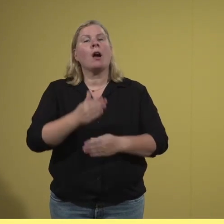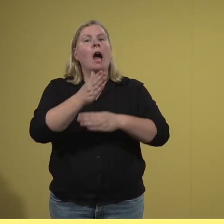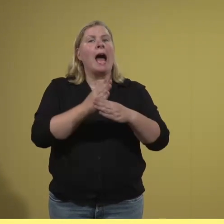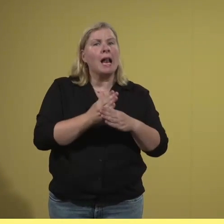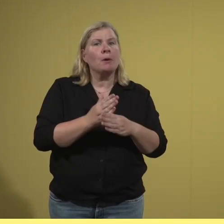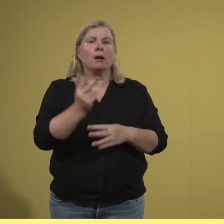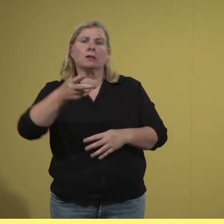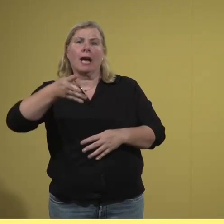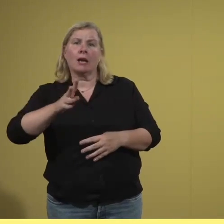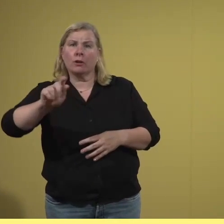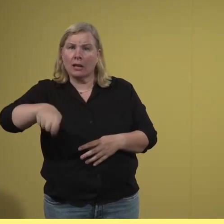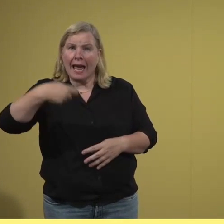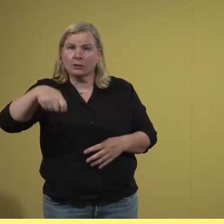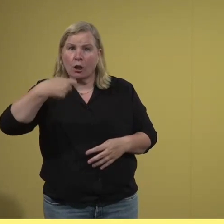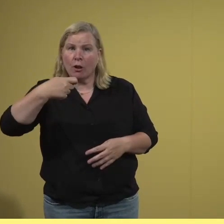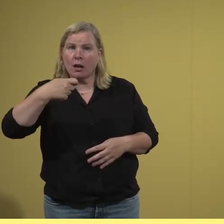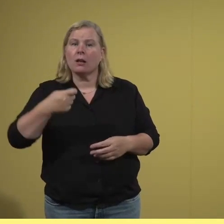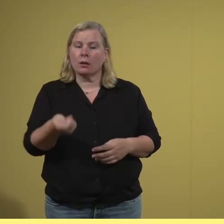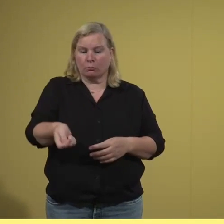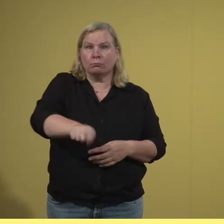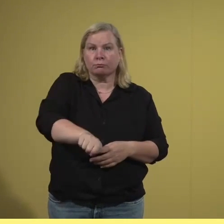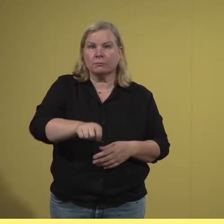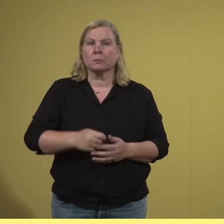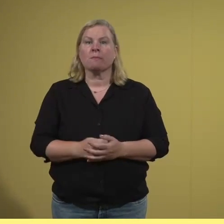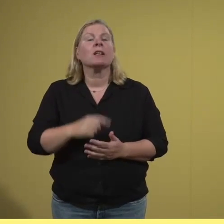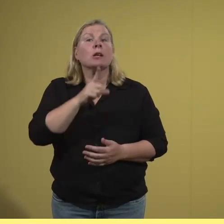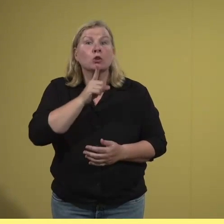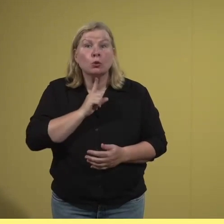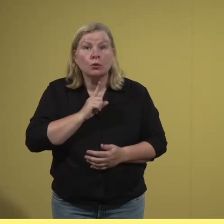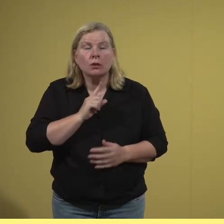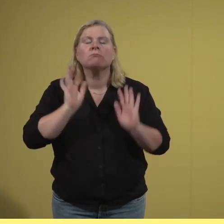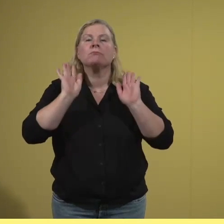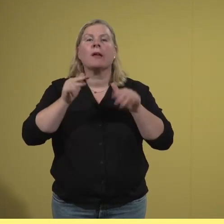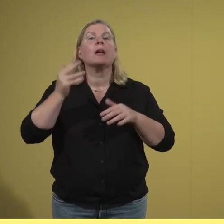so einen halben, dreiviertel Esslöffel auf die Menge. Wenn es dann zu süß wird,